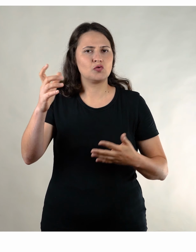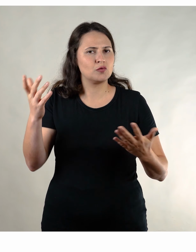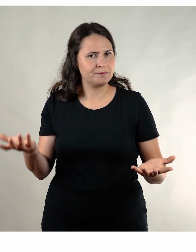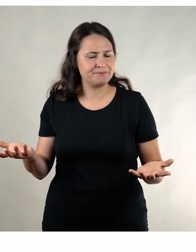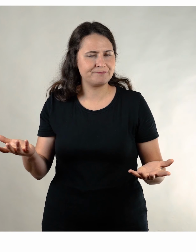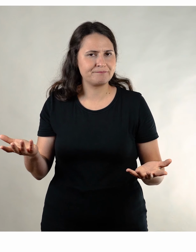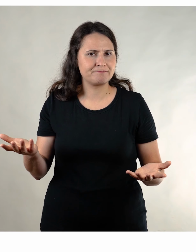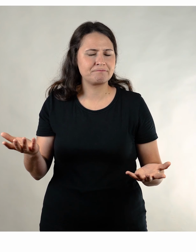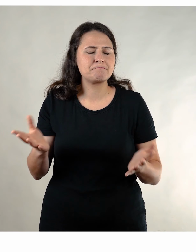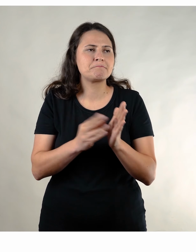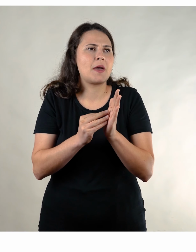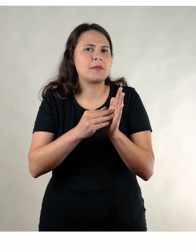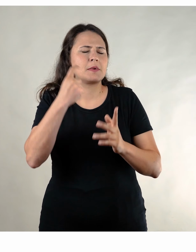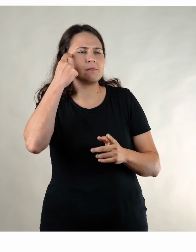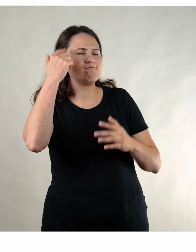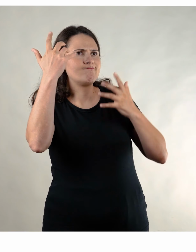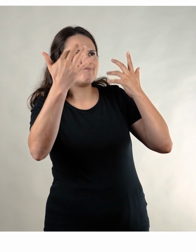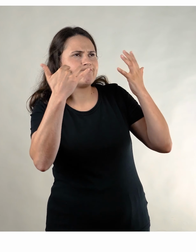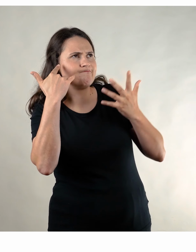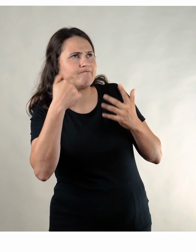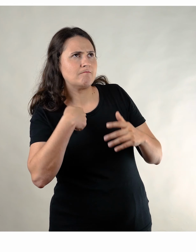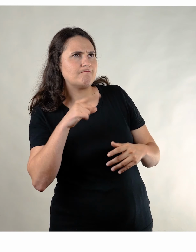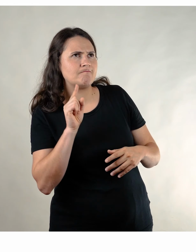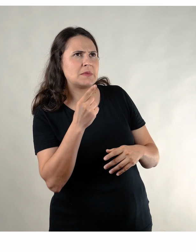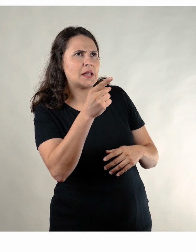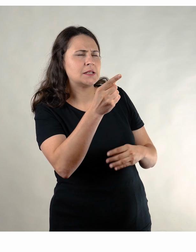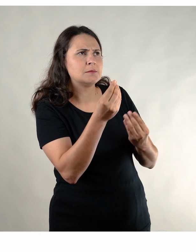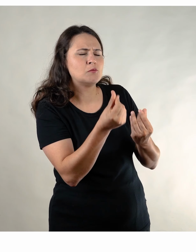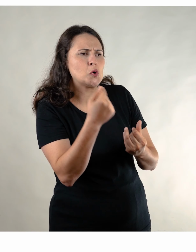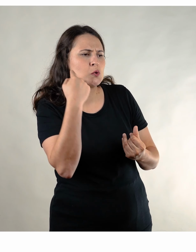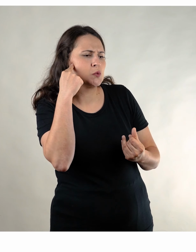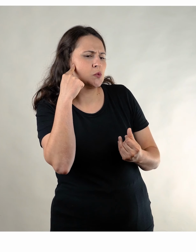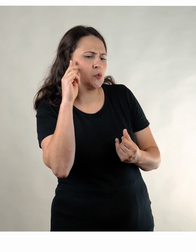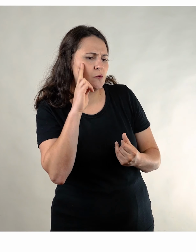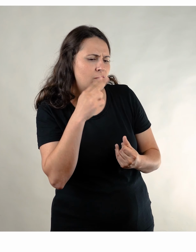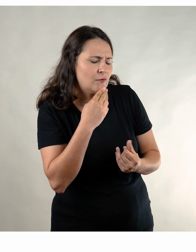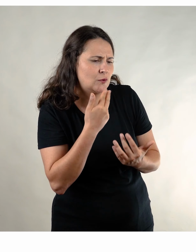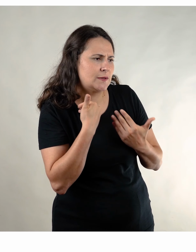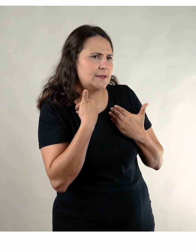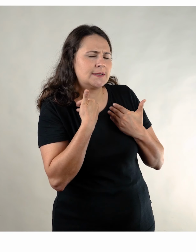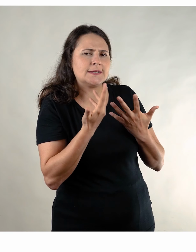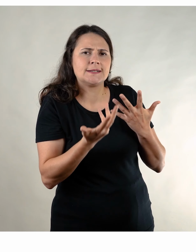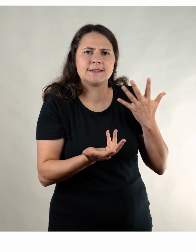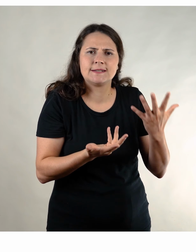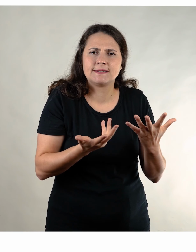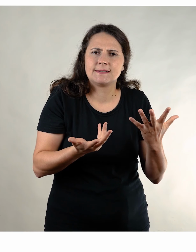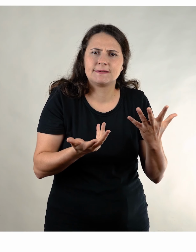Πώς θα μπορώ να ταξιδέψω αφού δεν μπορώ να ακούσω;